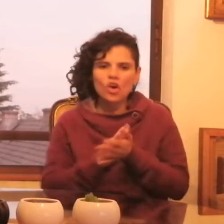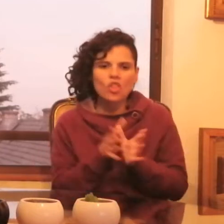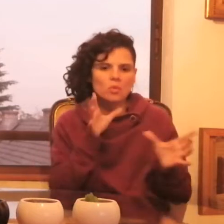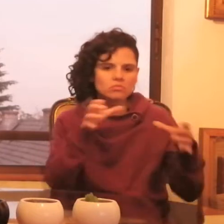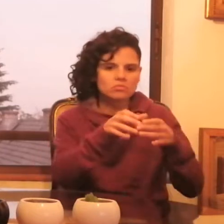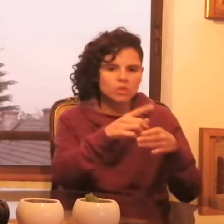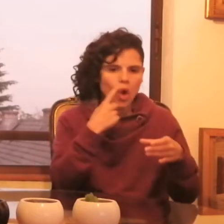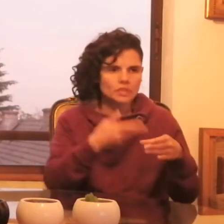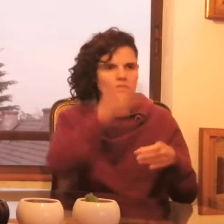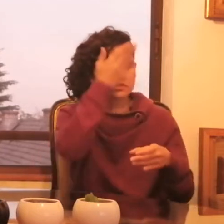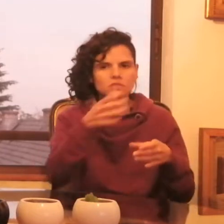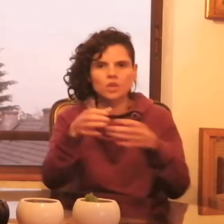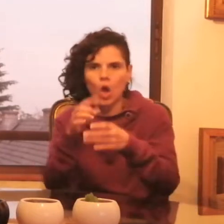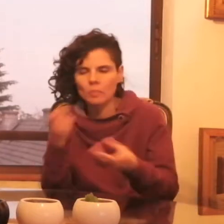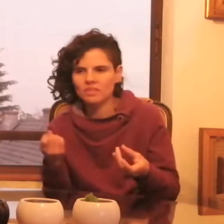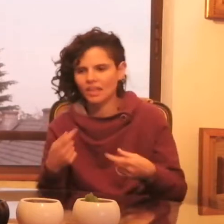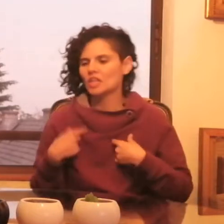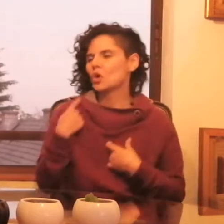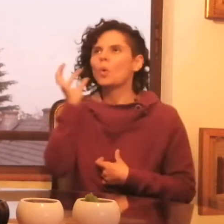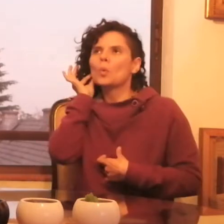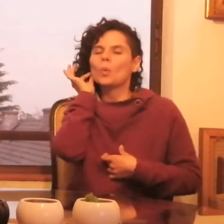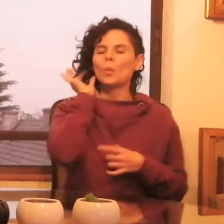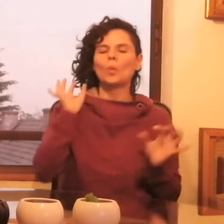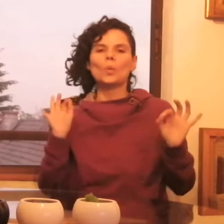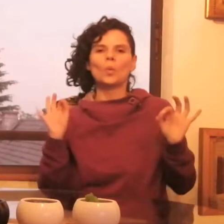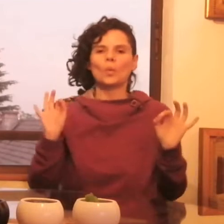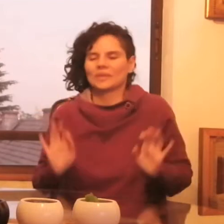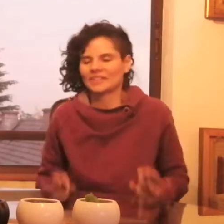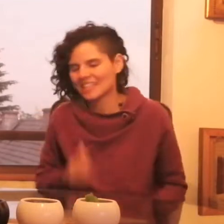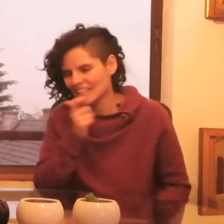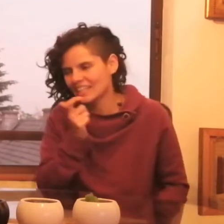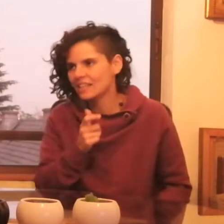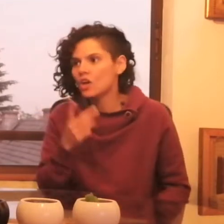yo soy tan femenina - no es solo que sean masculinas sino que igual hay hartas barreras